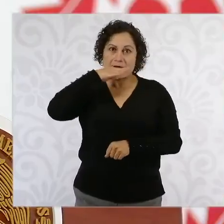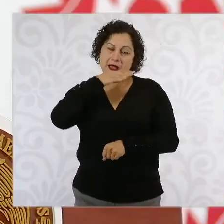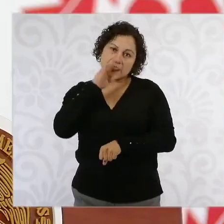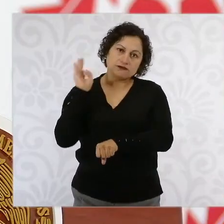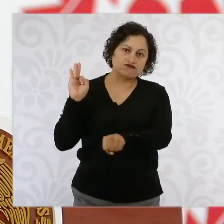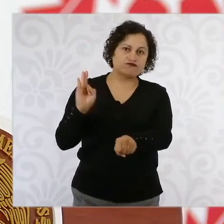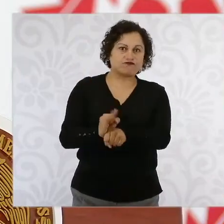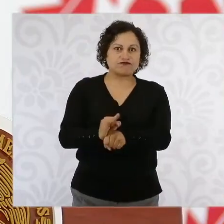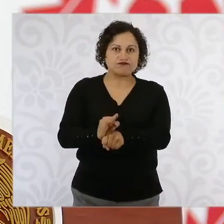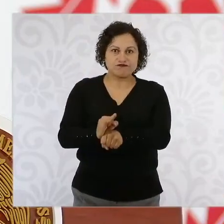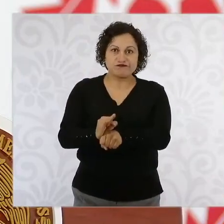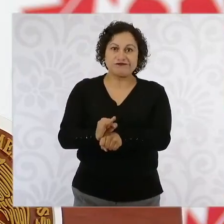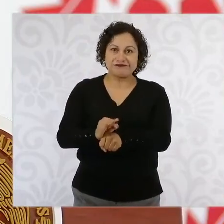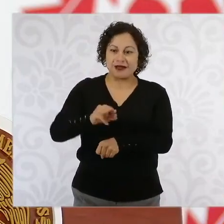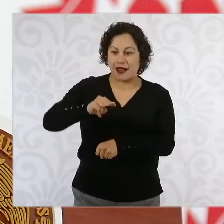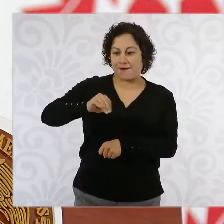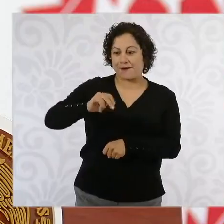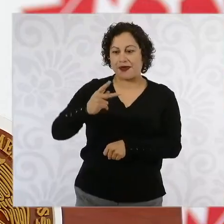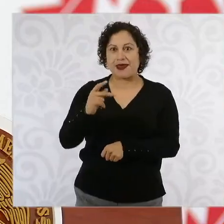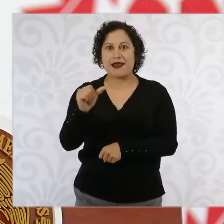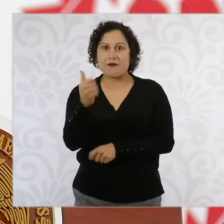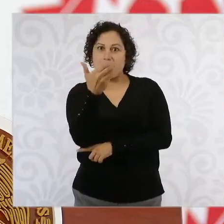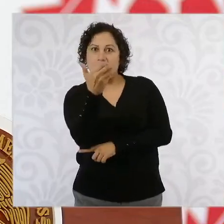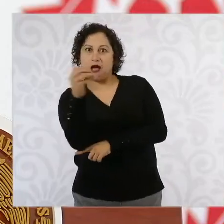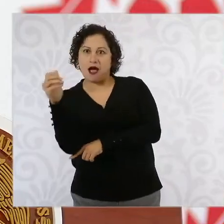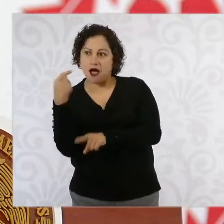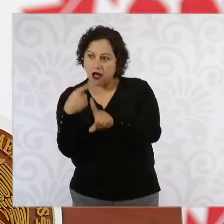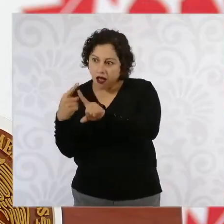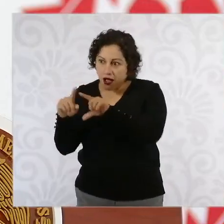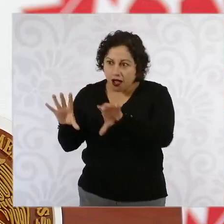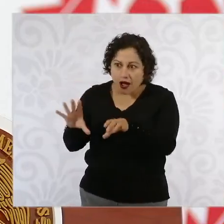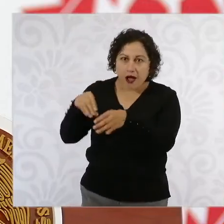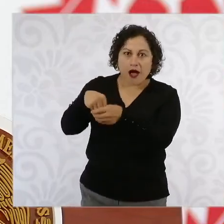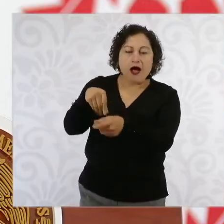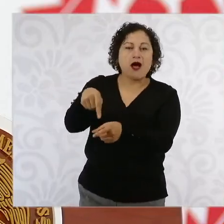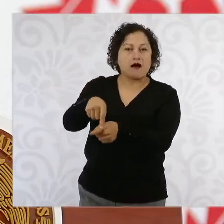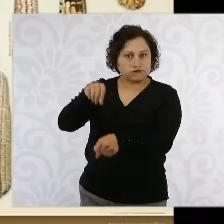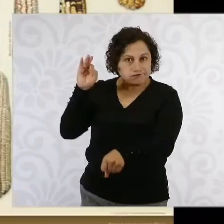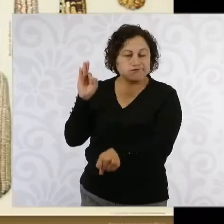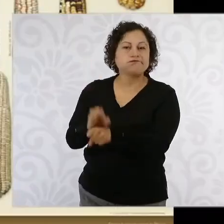y tenemos que defender la milpa en toda su diversidad hay una variante de la milpa que